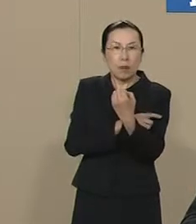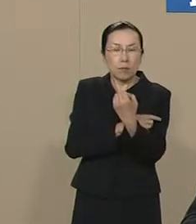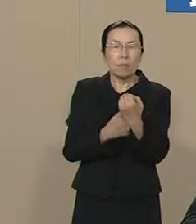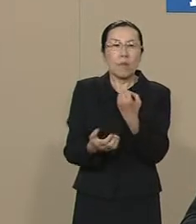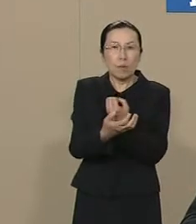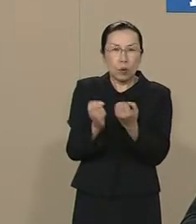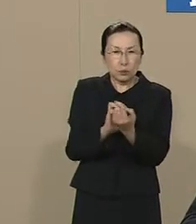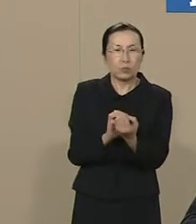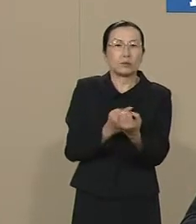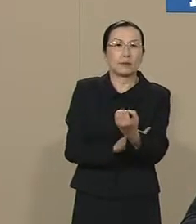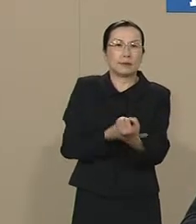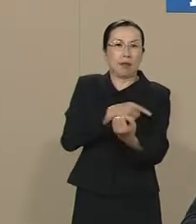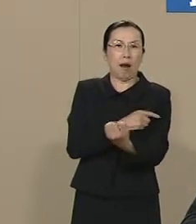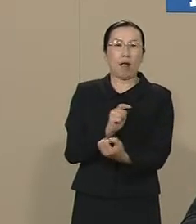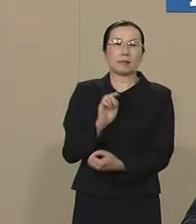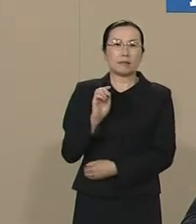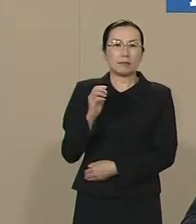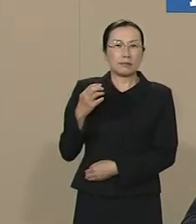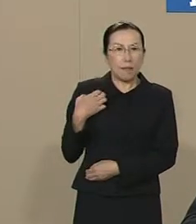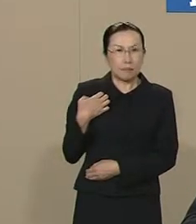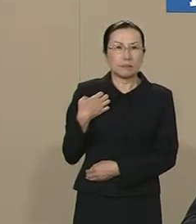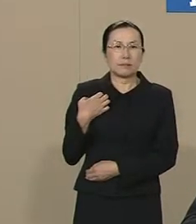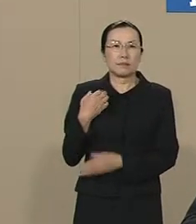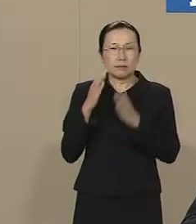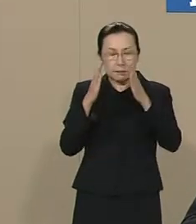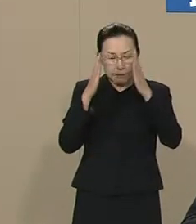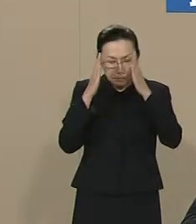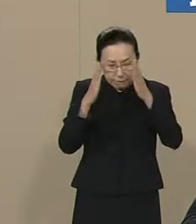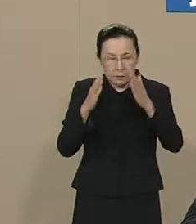この一心で改革を進めます｡